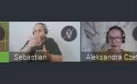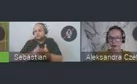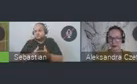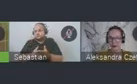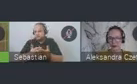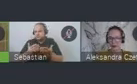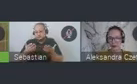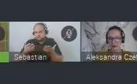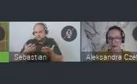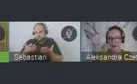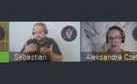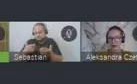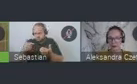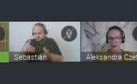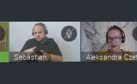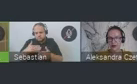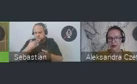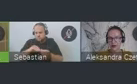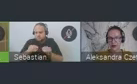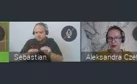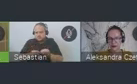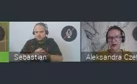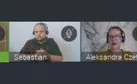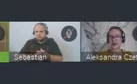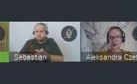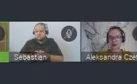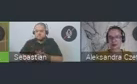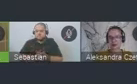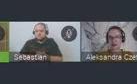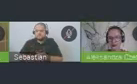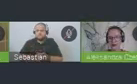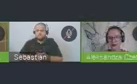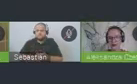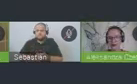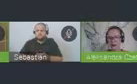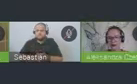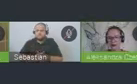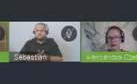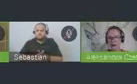i u siebie prowadzić warsztaty. Tak że w ten sposób to wygląda.